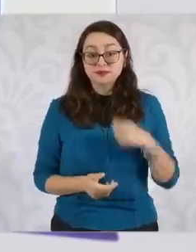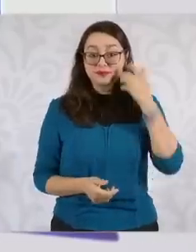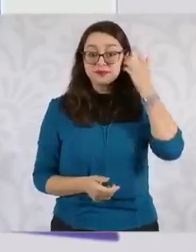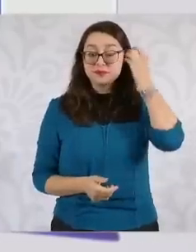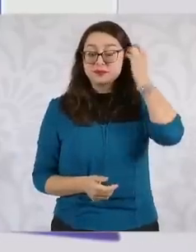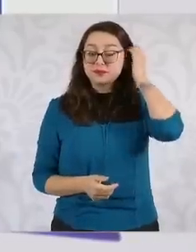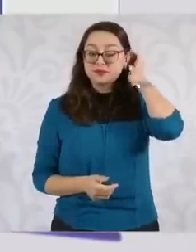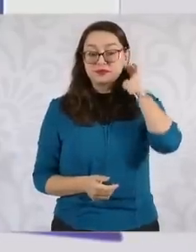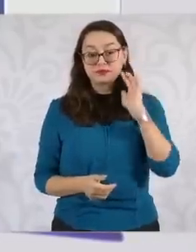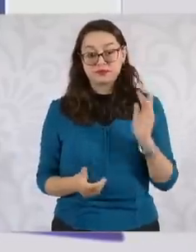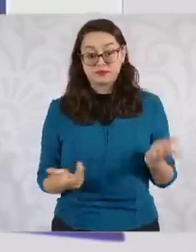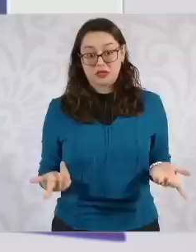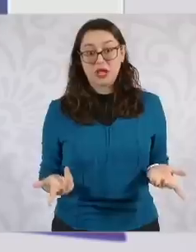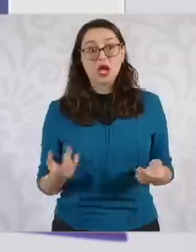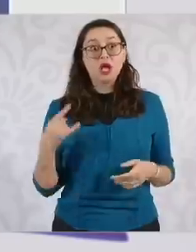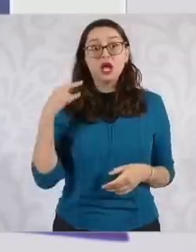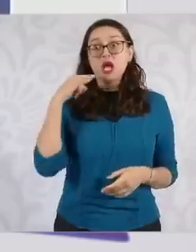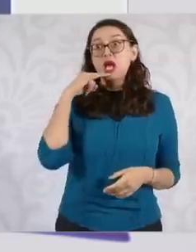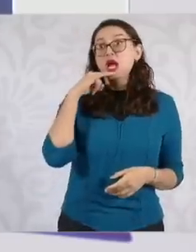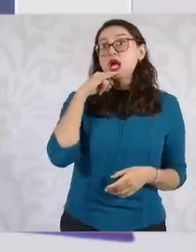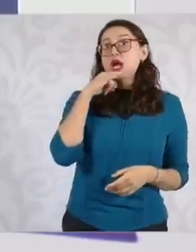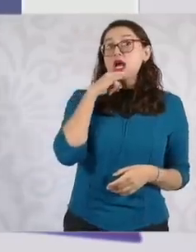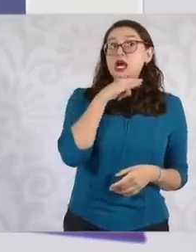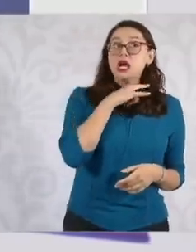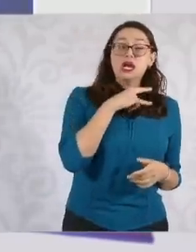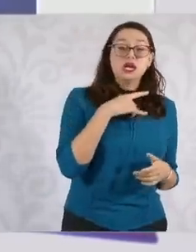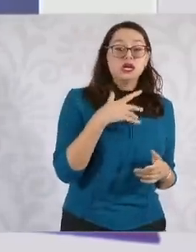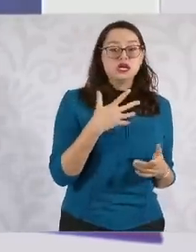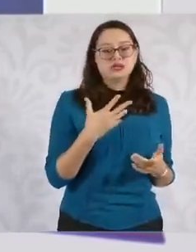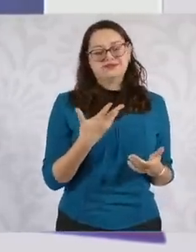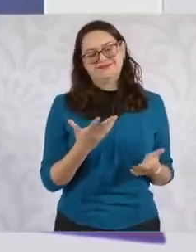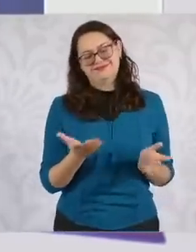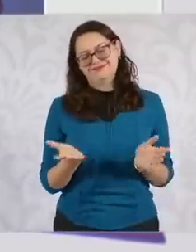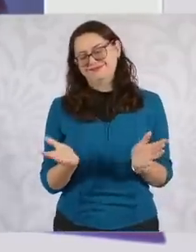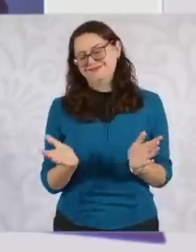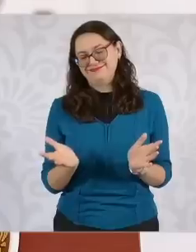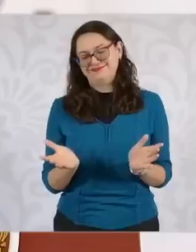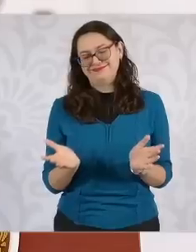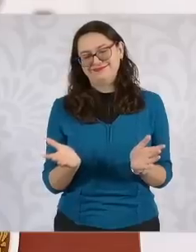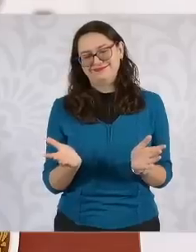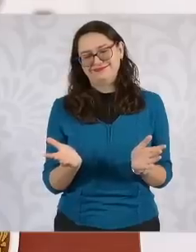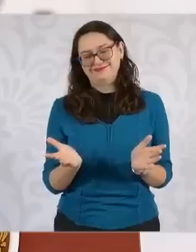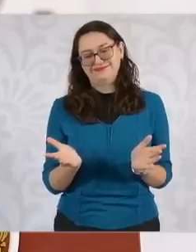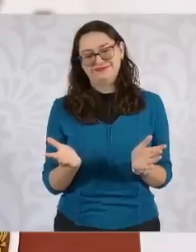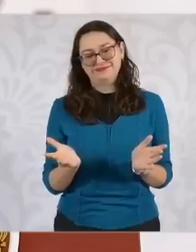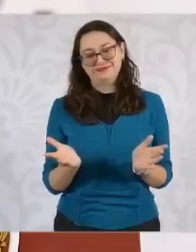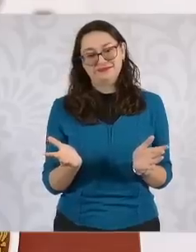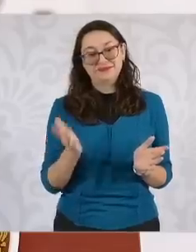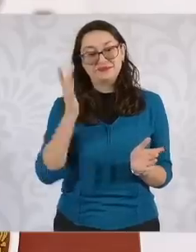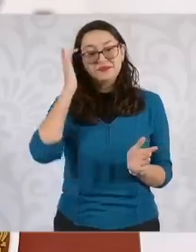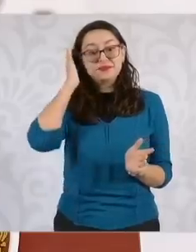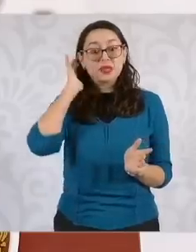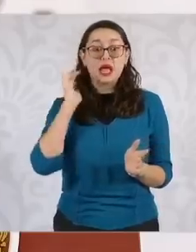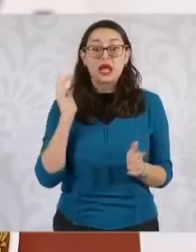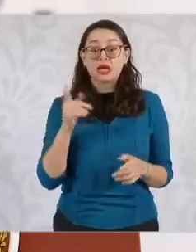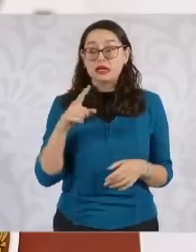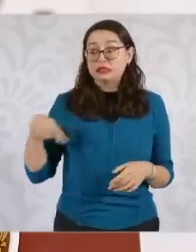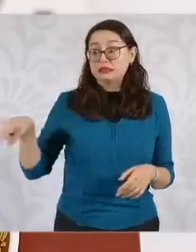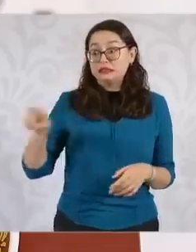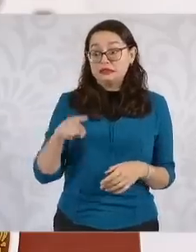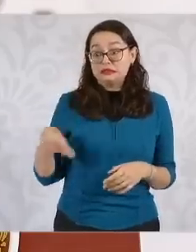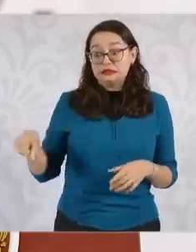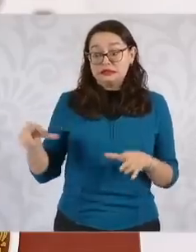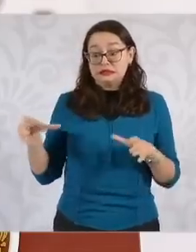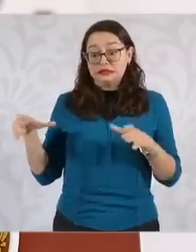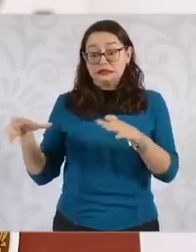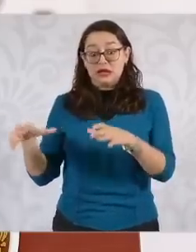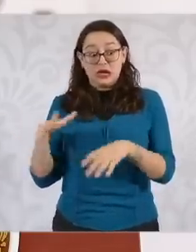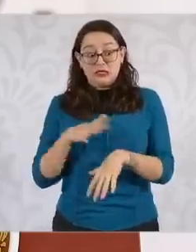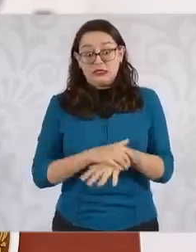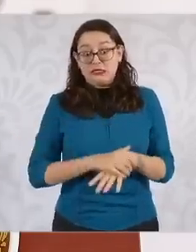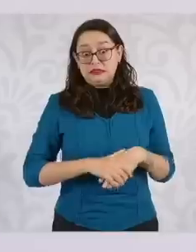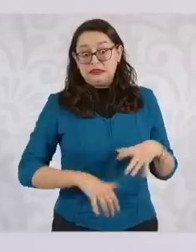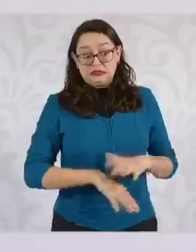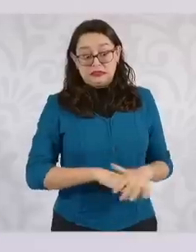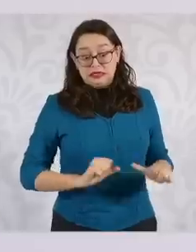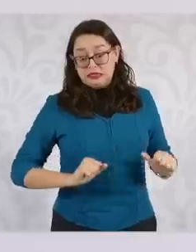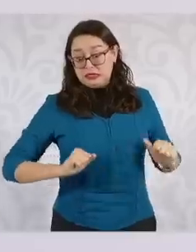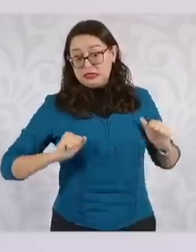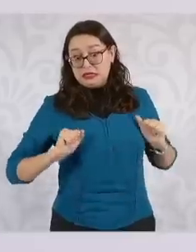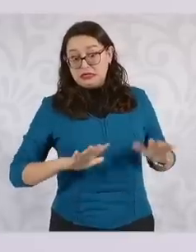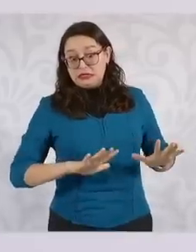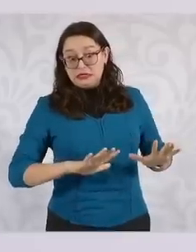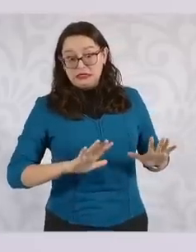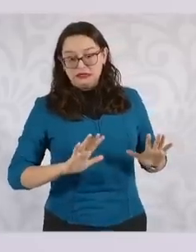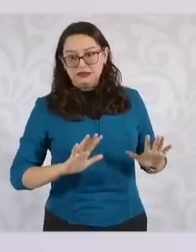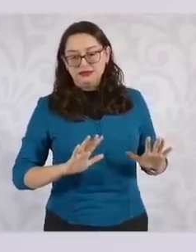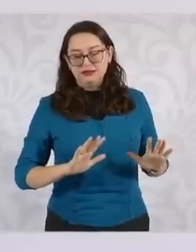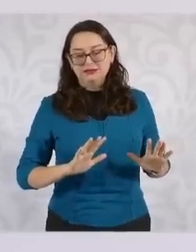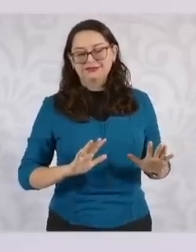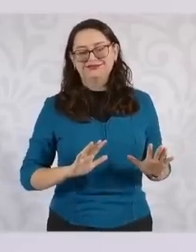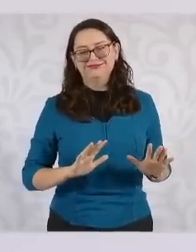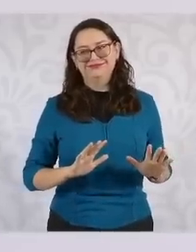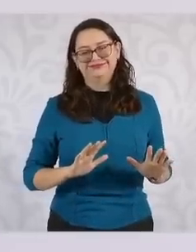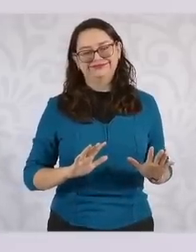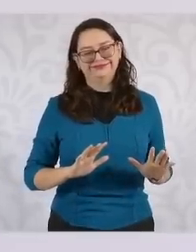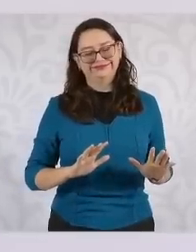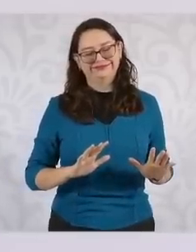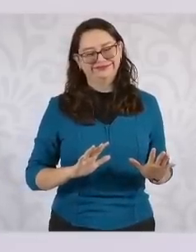hipocresía porque ahora ya se deslindan unos cuantos del asunto que por cierto